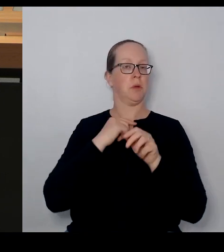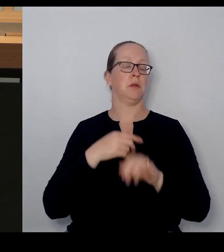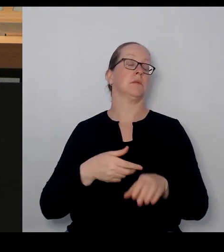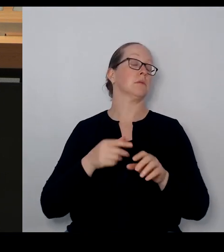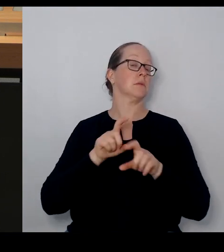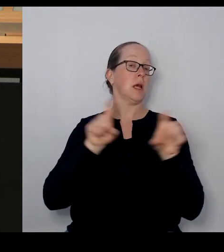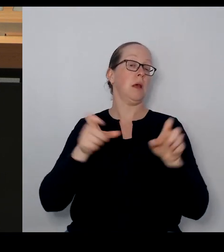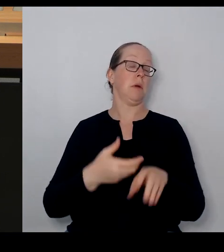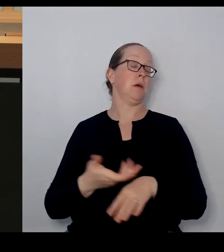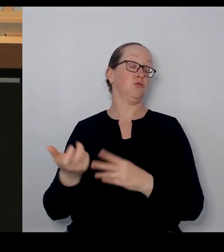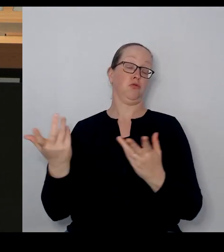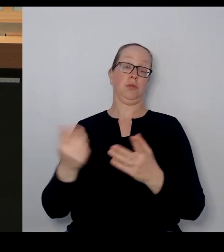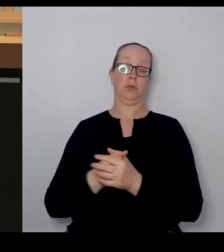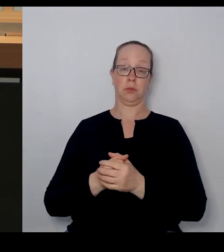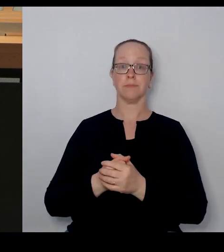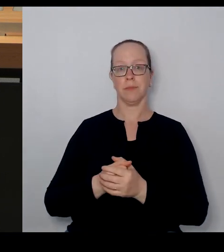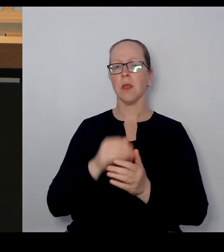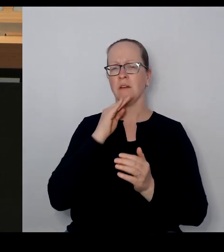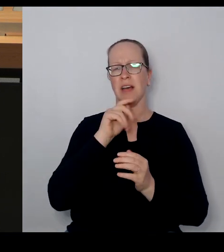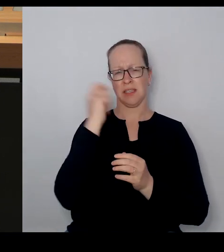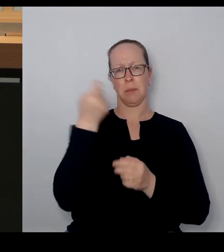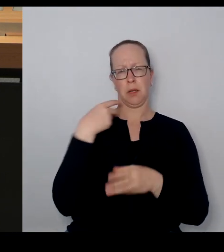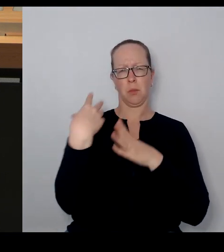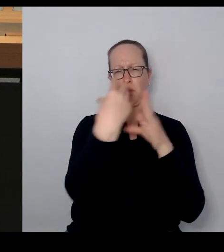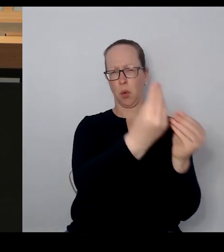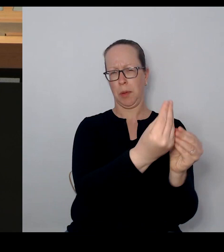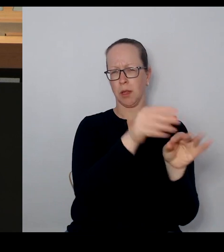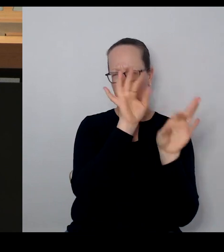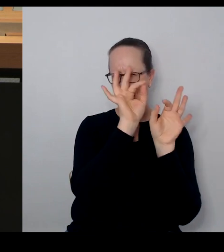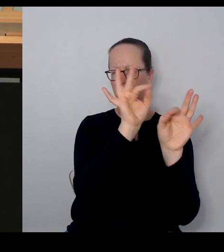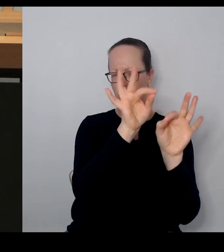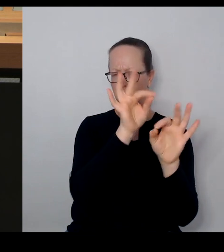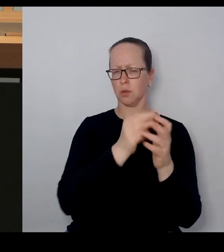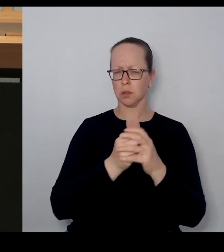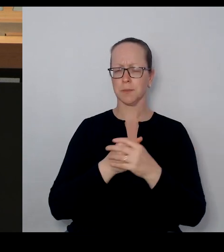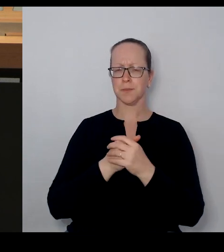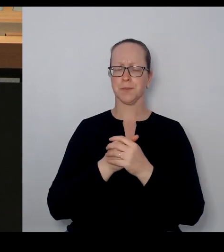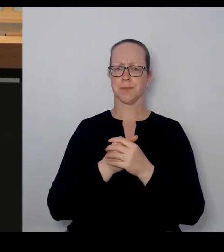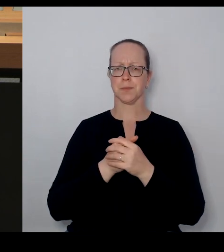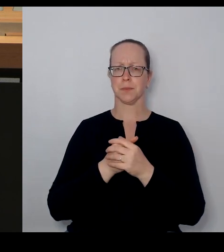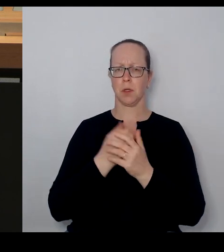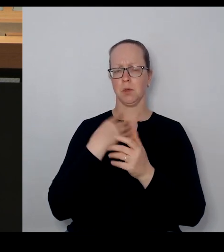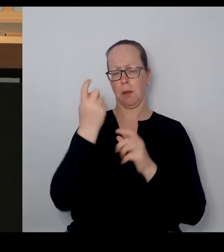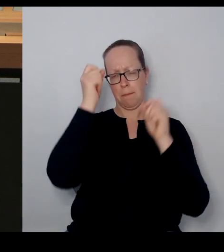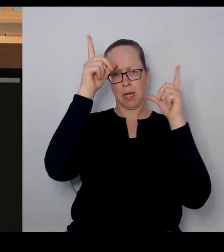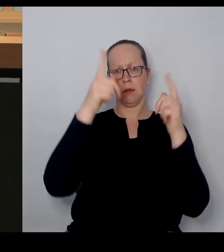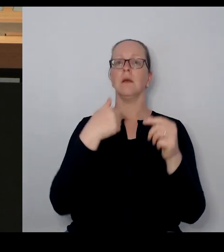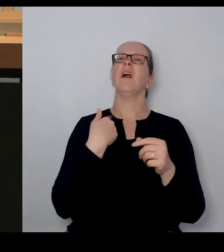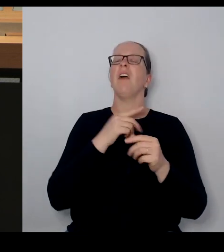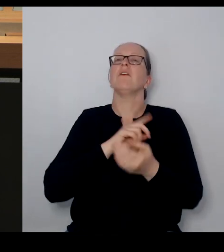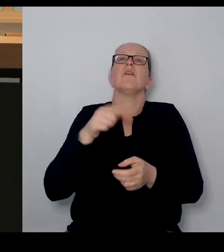Und da reicht eben auch nicht zu sagen Wir sind Schwamm, Stadt Ich lade Sie herzlich ein. Das habe ich schon ein paar Mal gemacht bei einer Ihrer damaligen Fraktionsvorsitzenden.